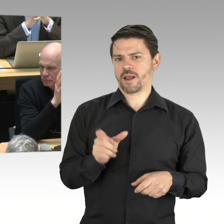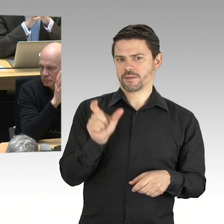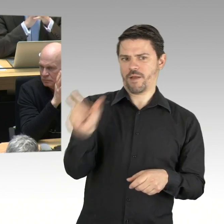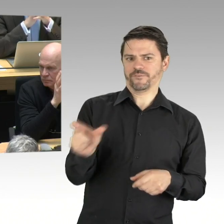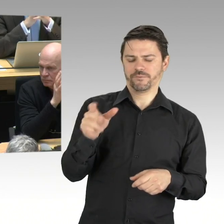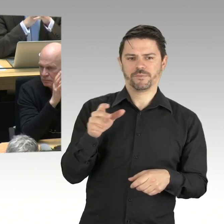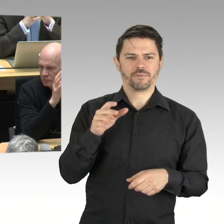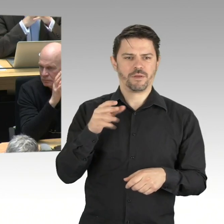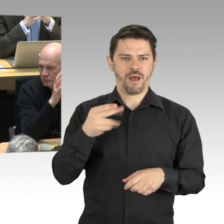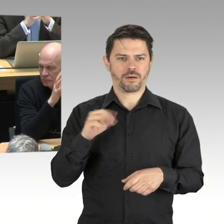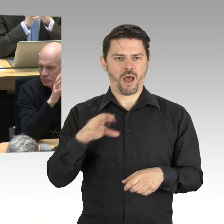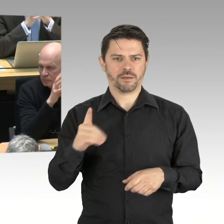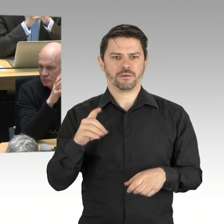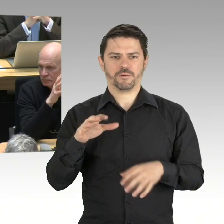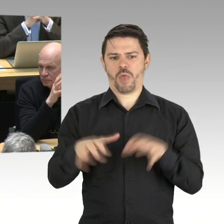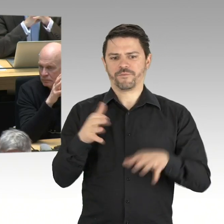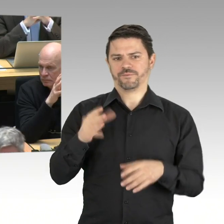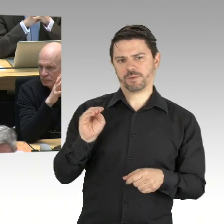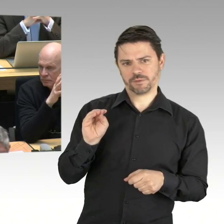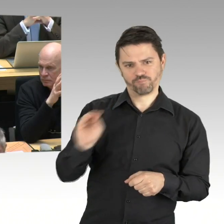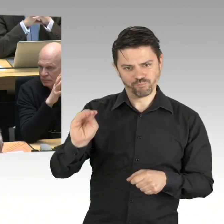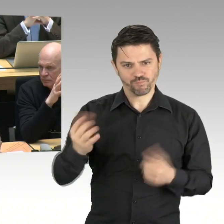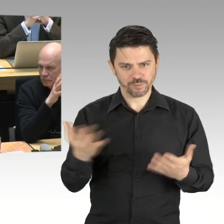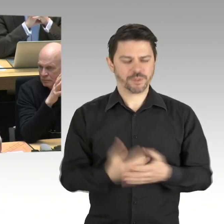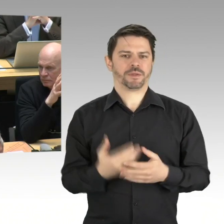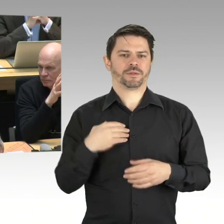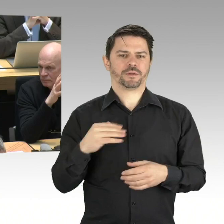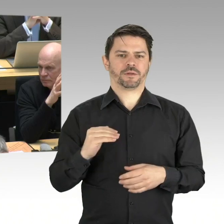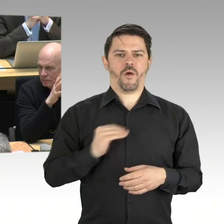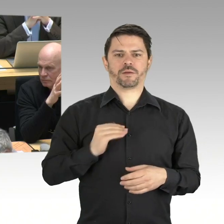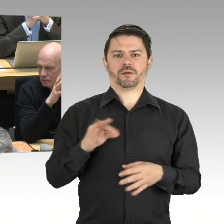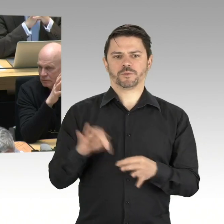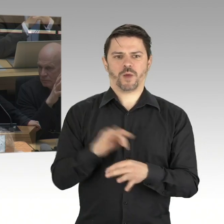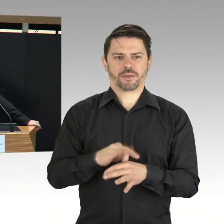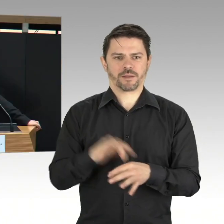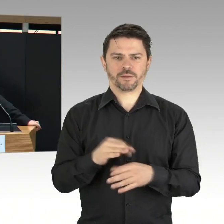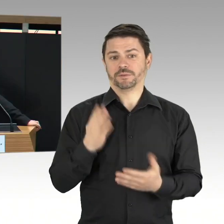Wir haben viele, auch in anderer Position, nicht nur als Abgeordnete,